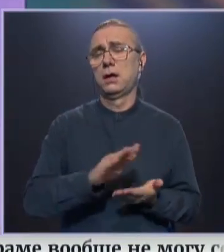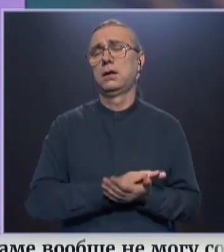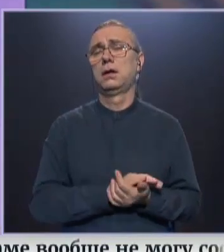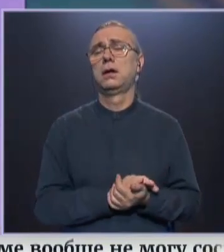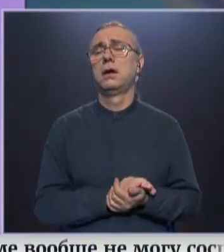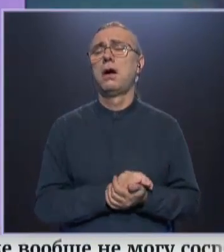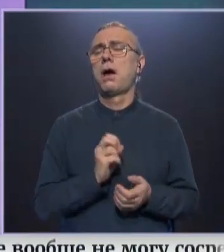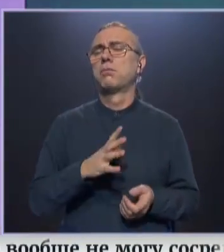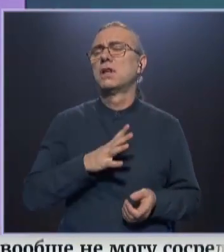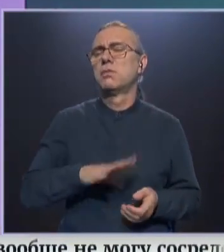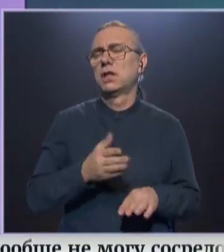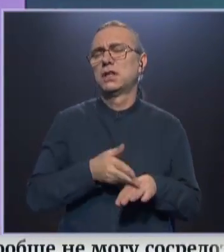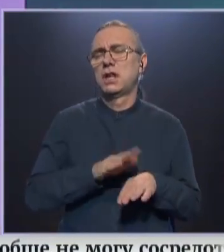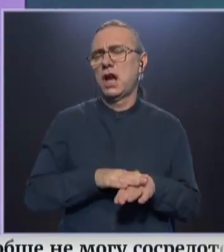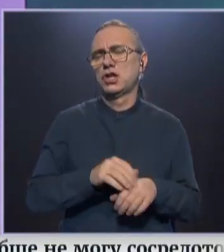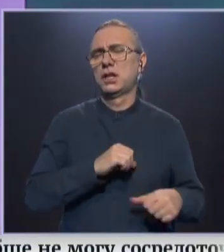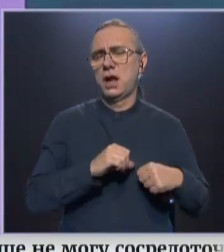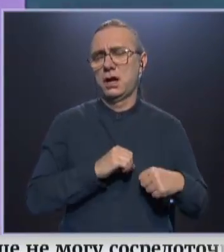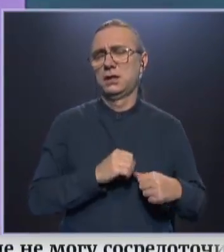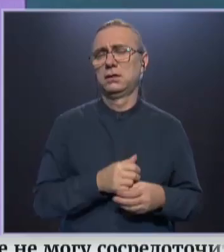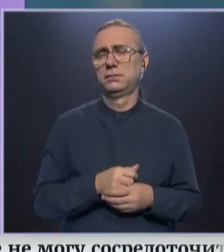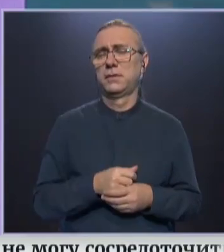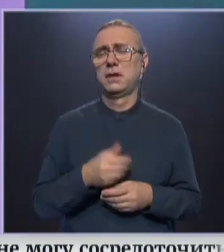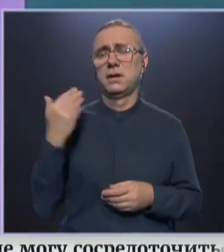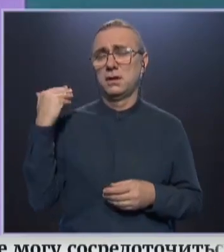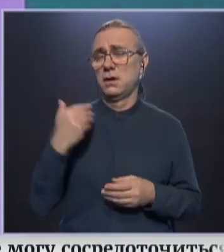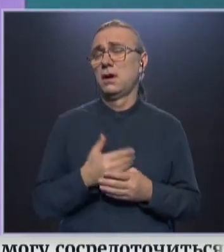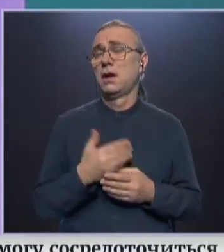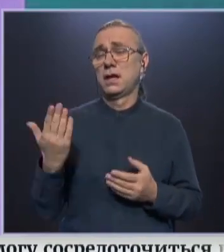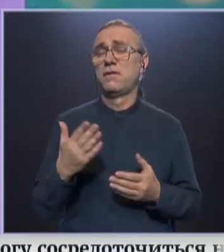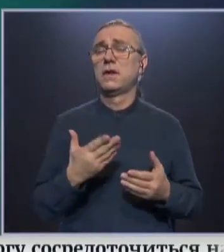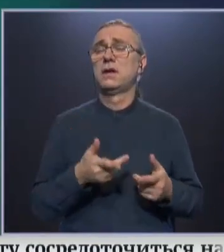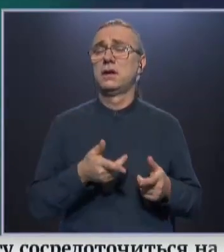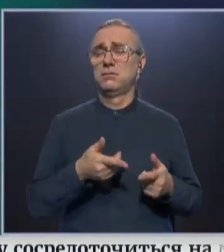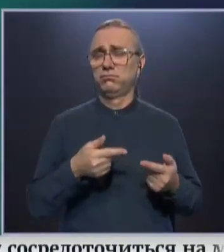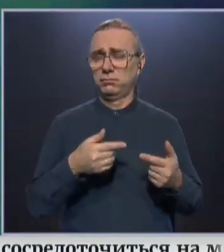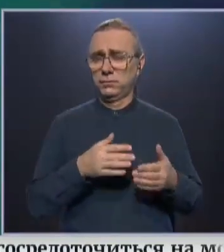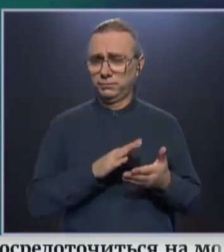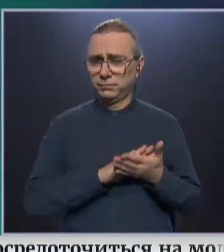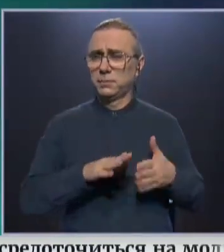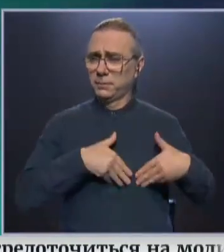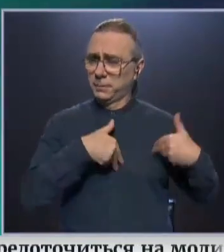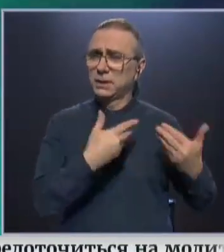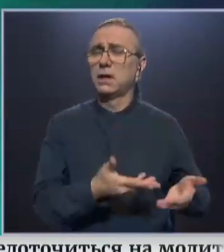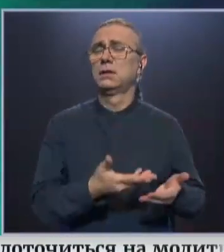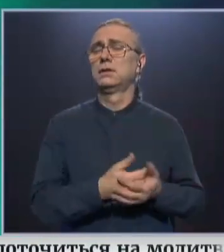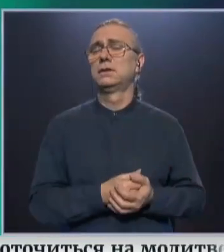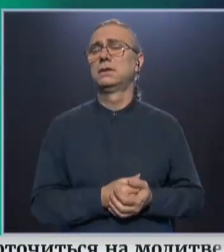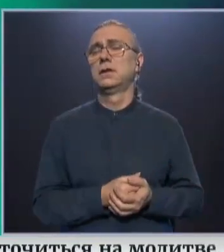грех который вы исповедовали искренне решительно Так что лучше свидетельство вашего помилования это